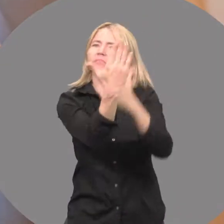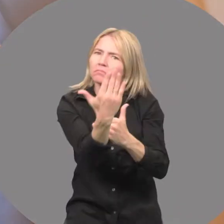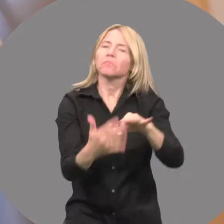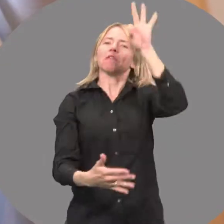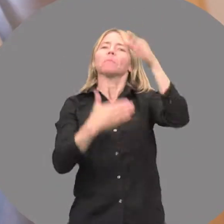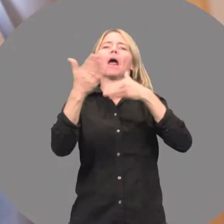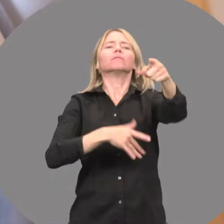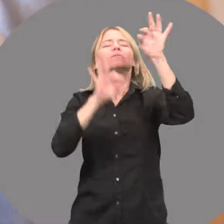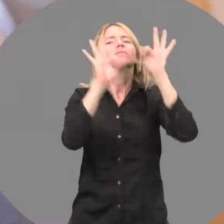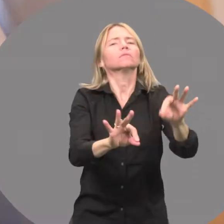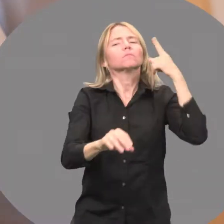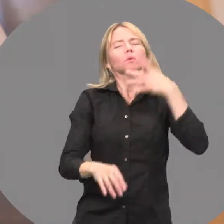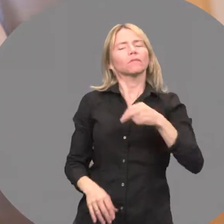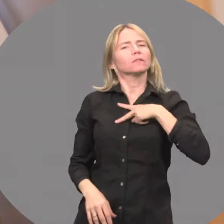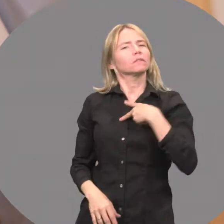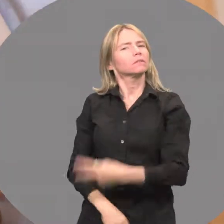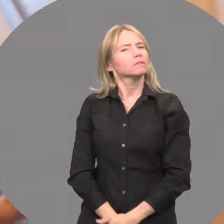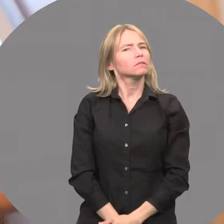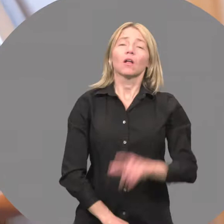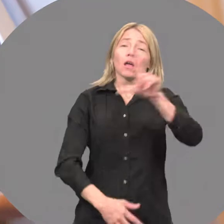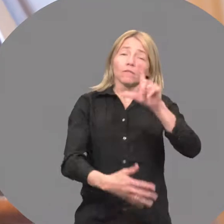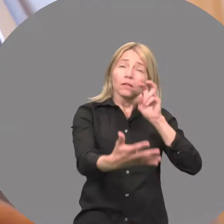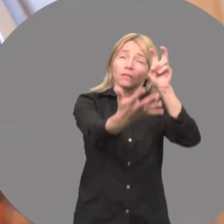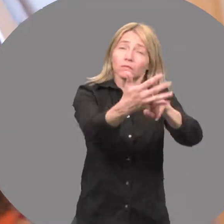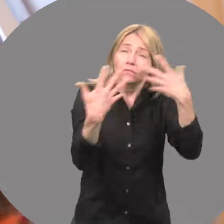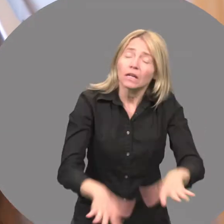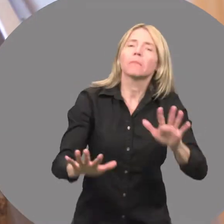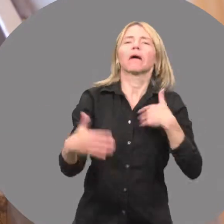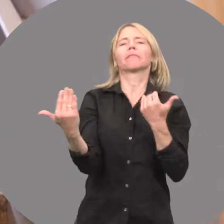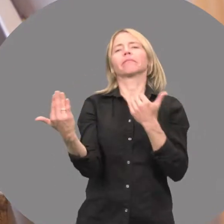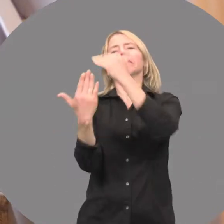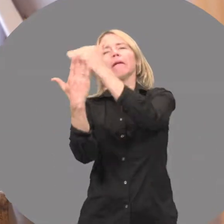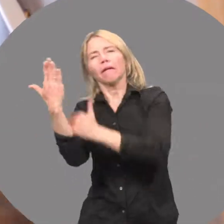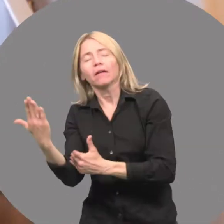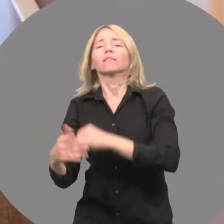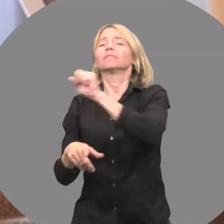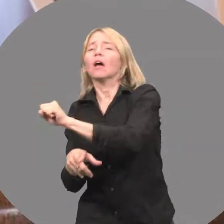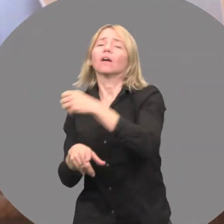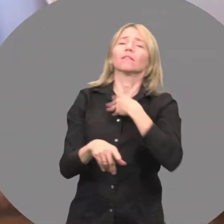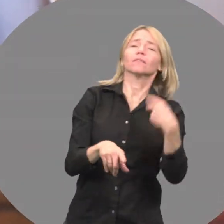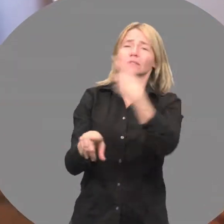à une journée d'orientation chez la responsable de garde en milieu familial. Sharon : Levi, regarde tous les jouets!